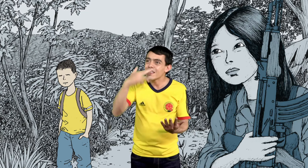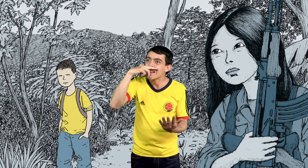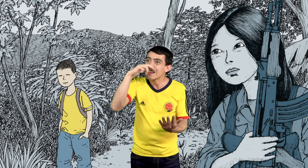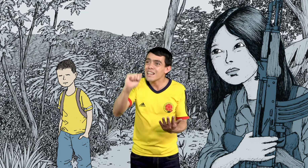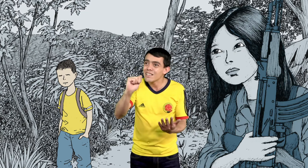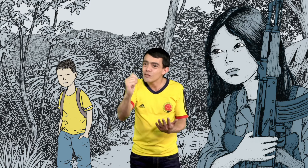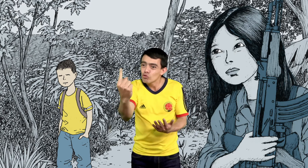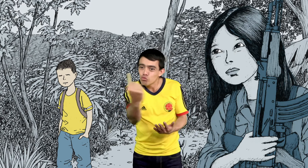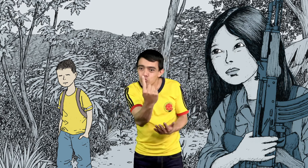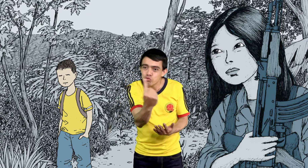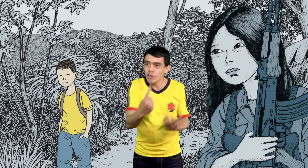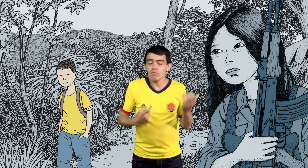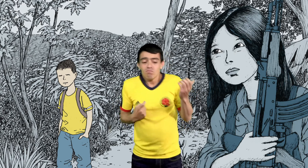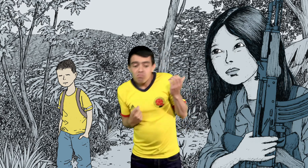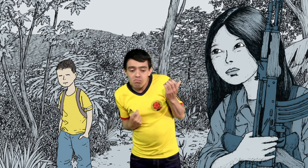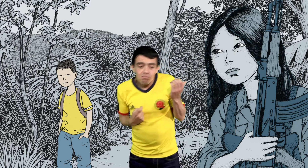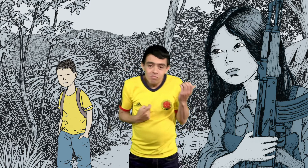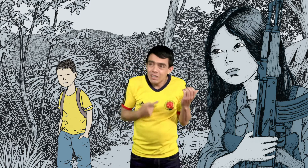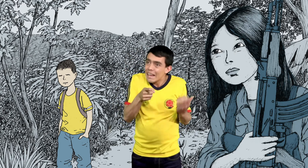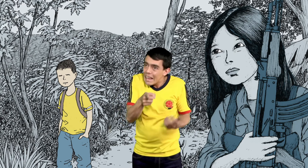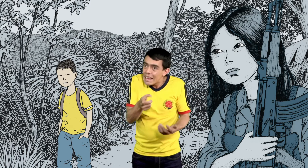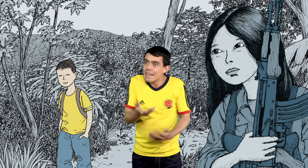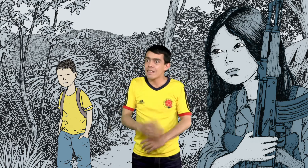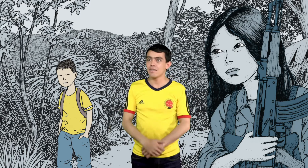Pues de la niña que vi caminando con un arma.